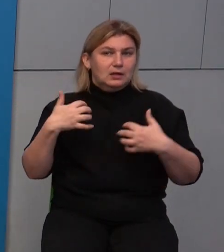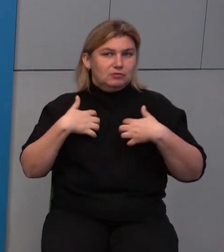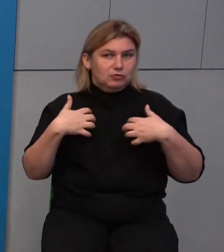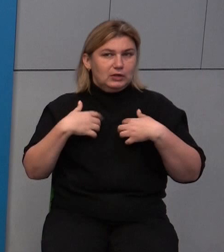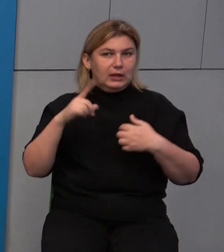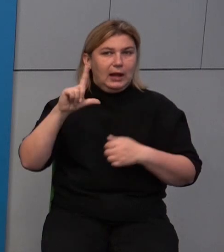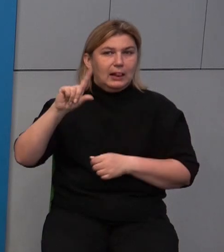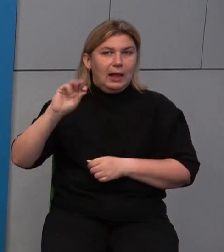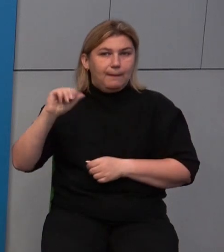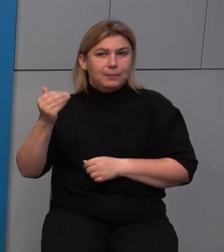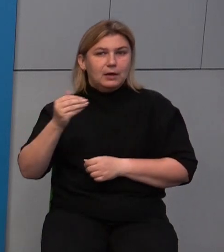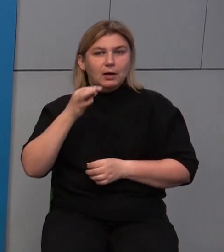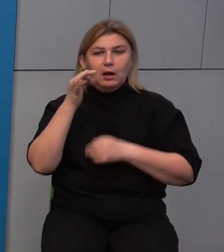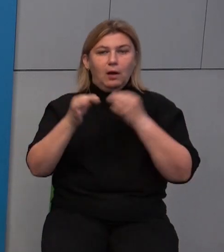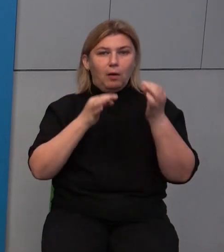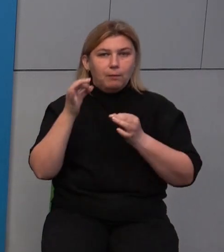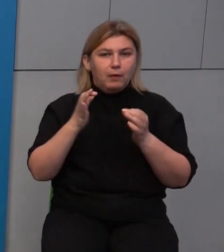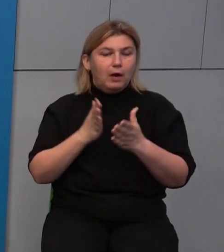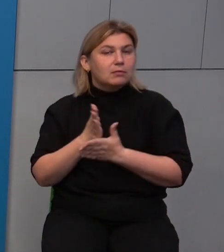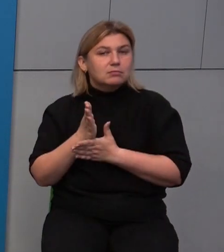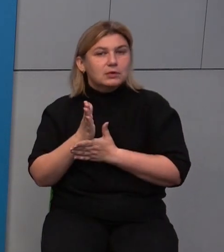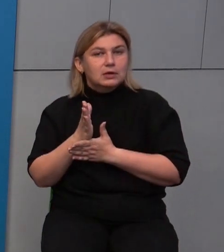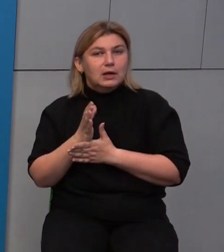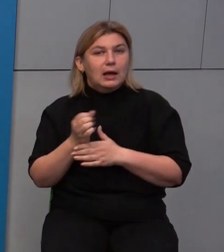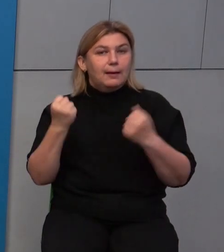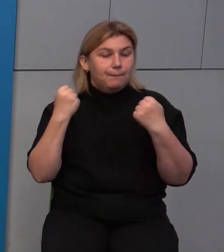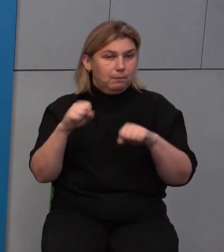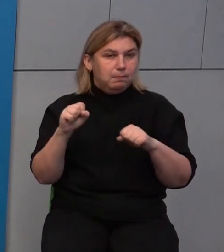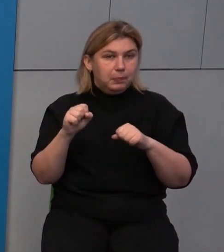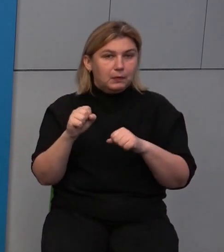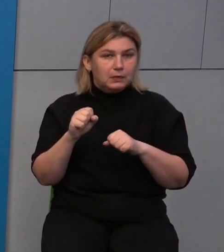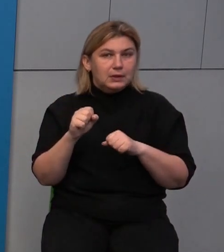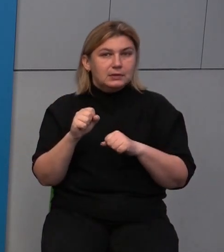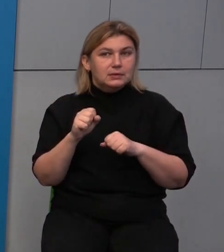opowiadanej przez samego bohatera w pani książce,